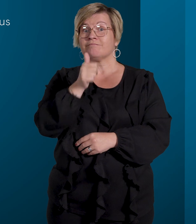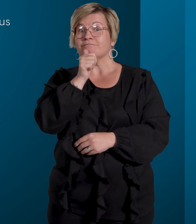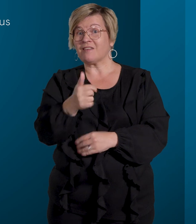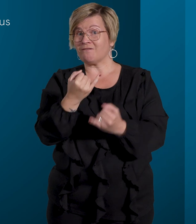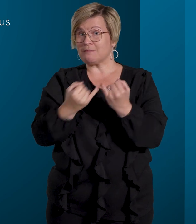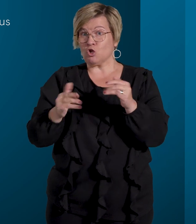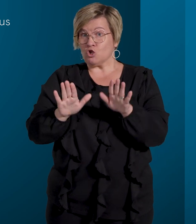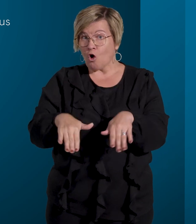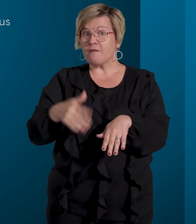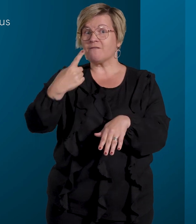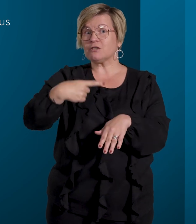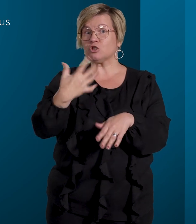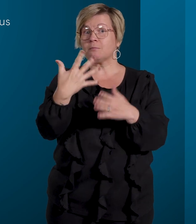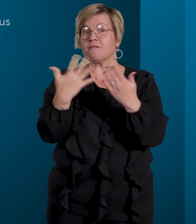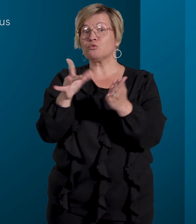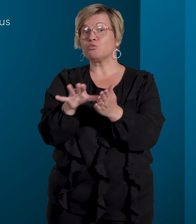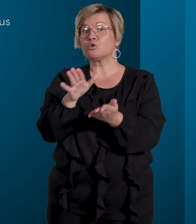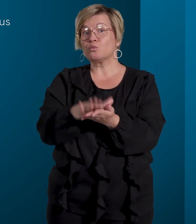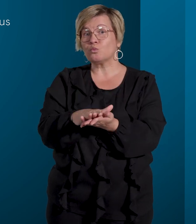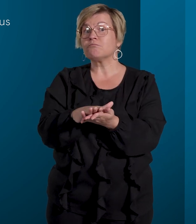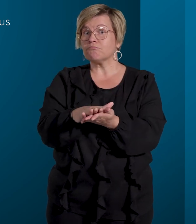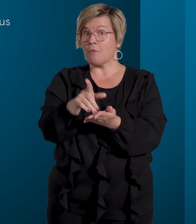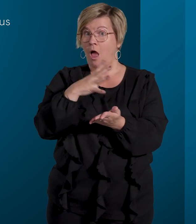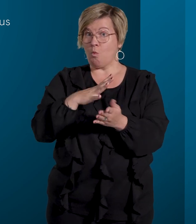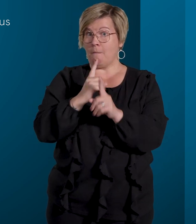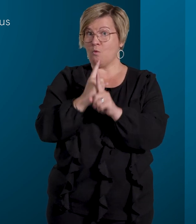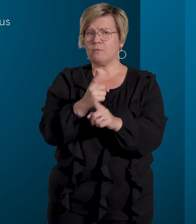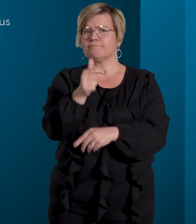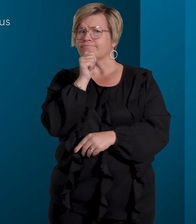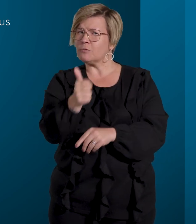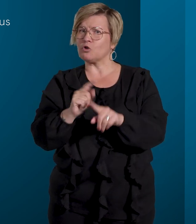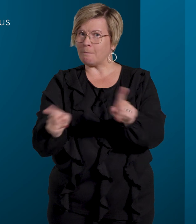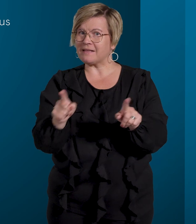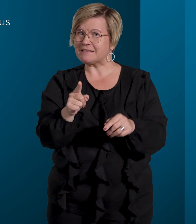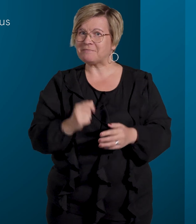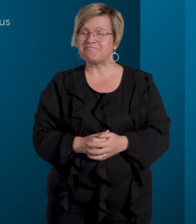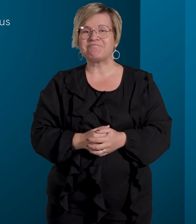Ilmoittautuminen päättyy jo 15.9., joten pidä kiirettä, jos tahdot mukaan!